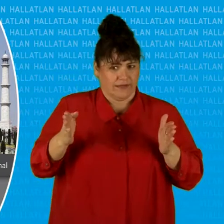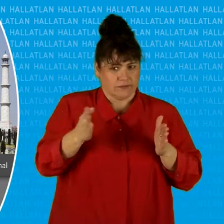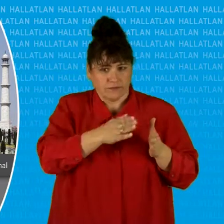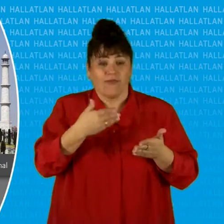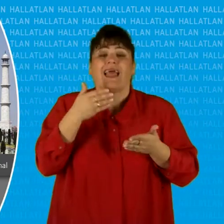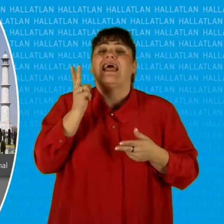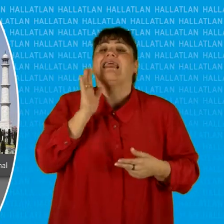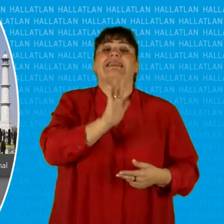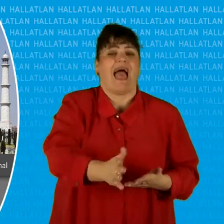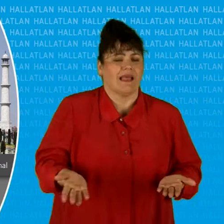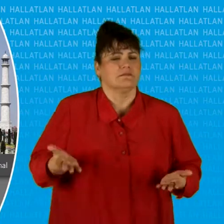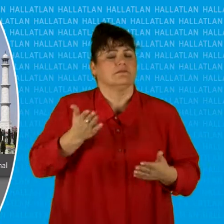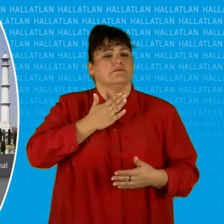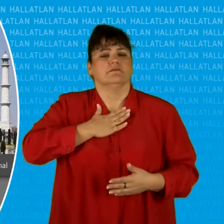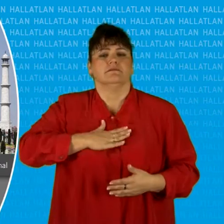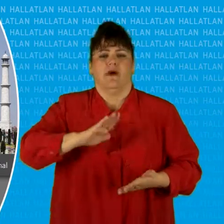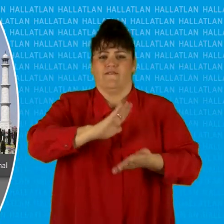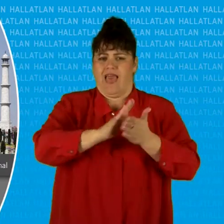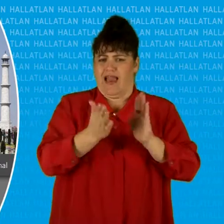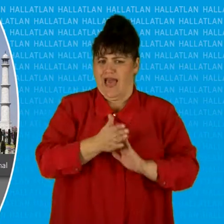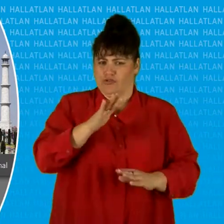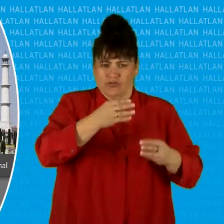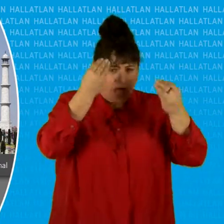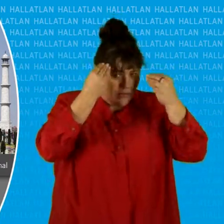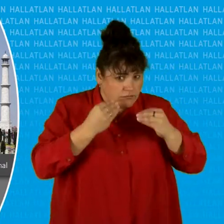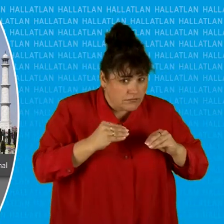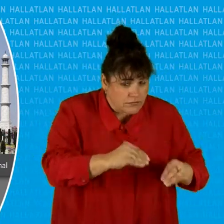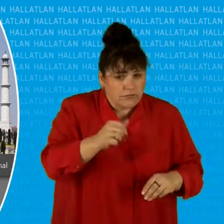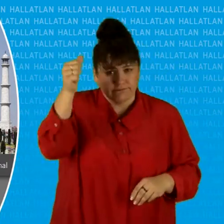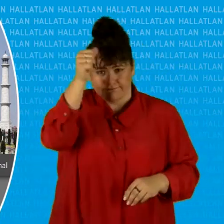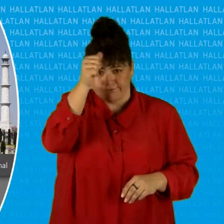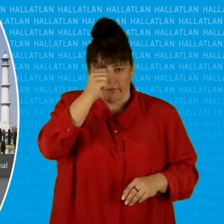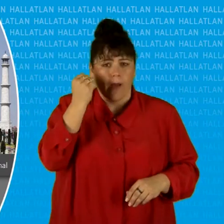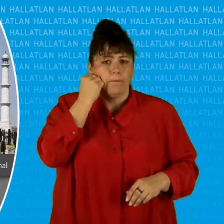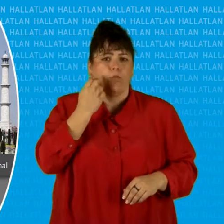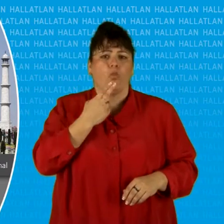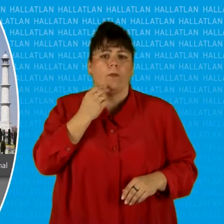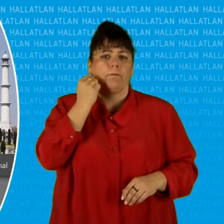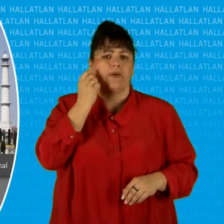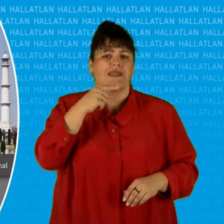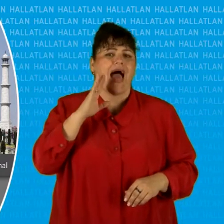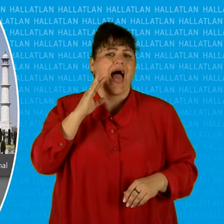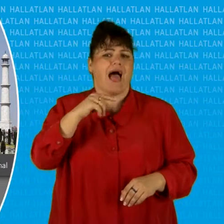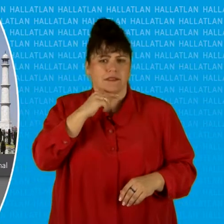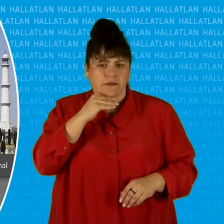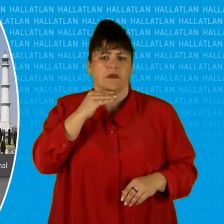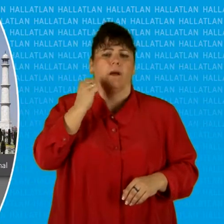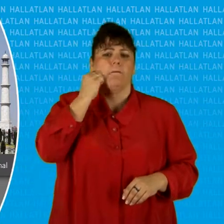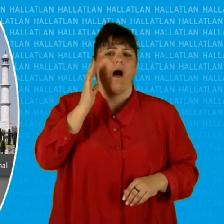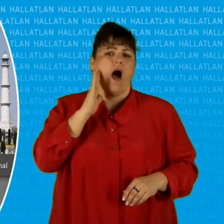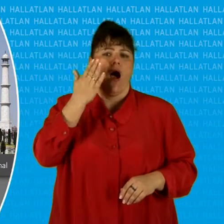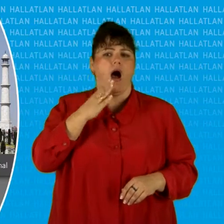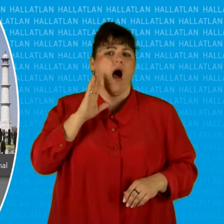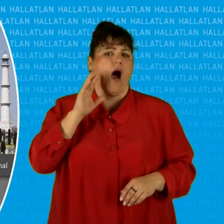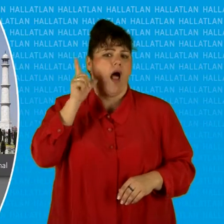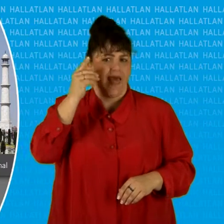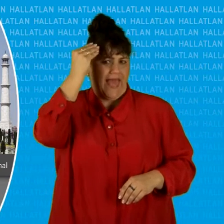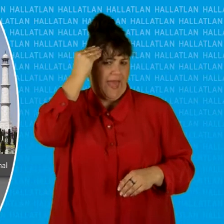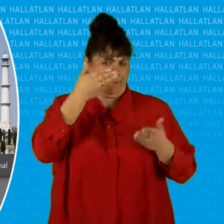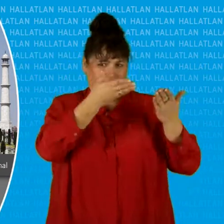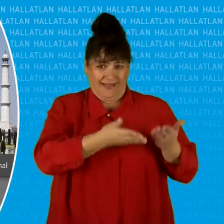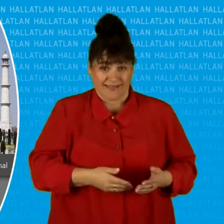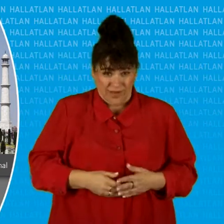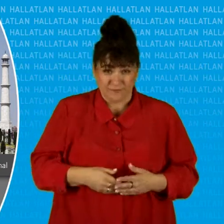szeretett felesége, Mumtáz Mahal emlékére.